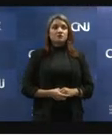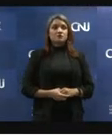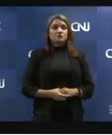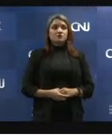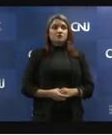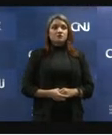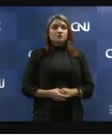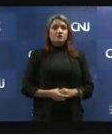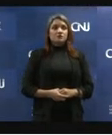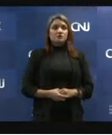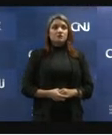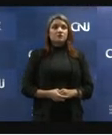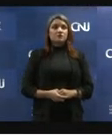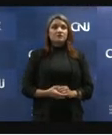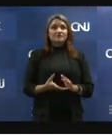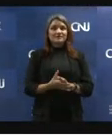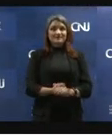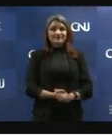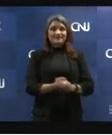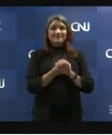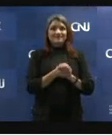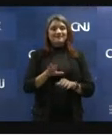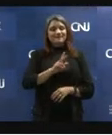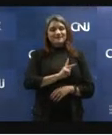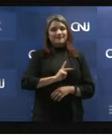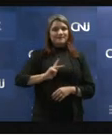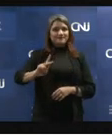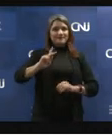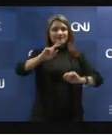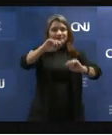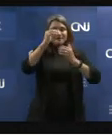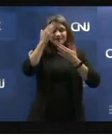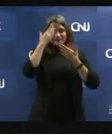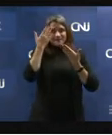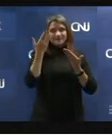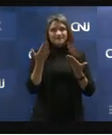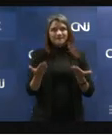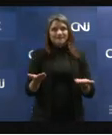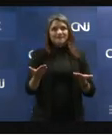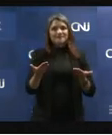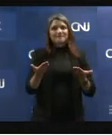tempo, excelentíssimo presidente. Muito obrigada pela palavra comprimento.